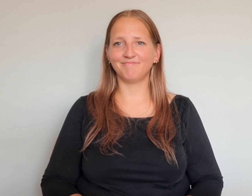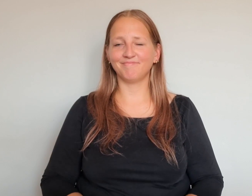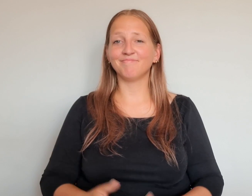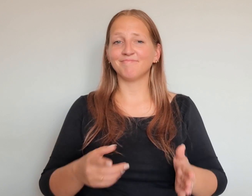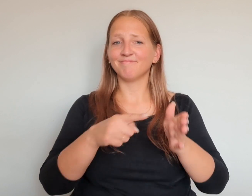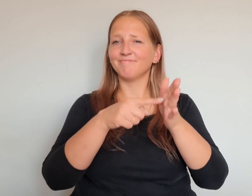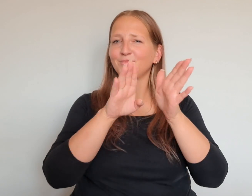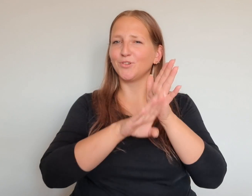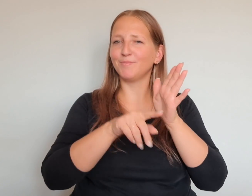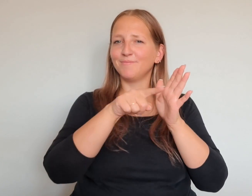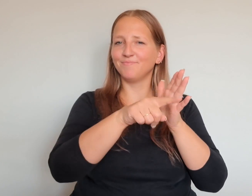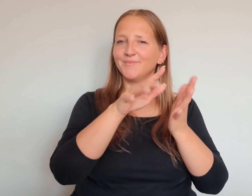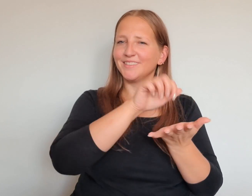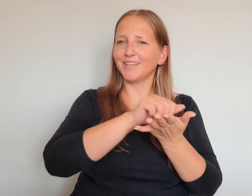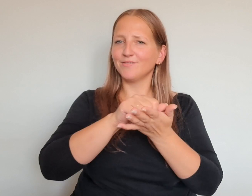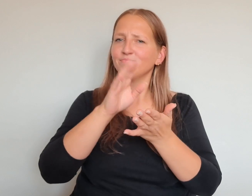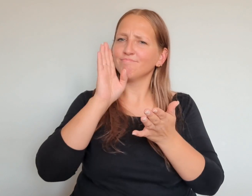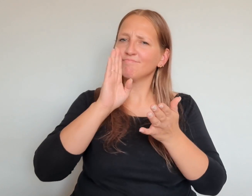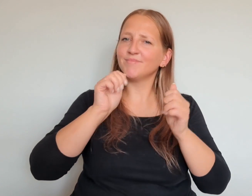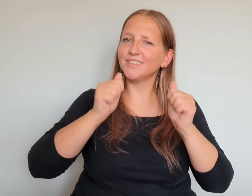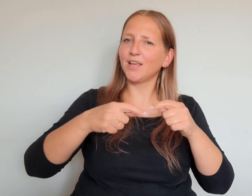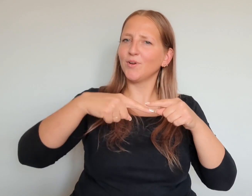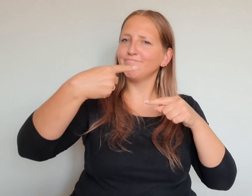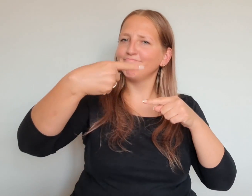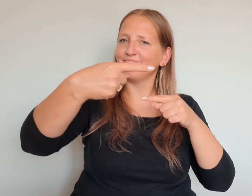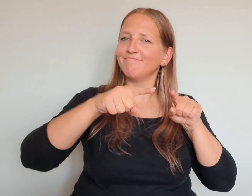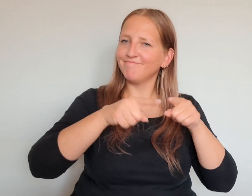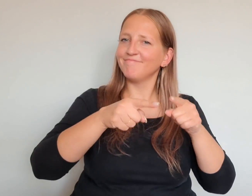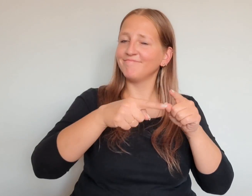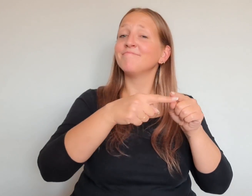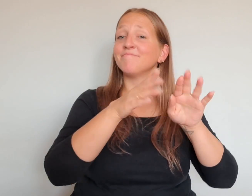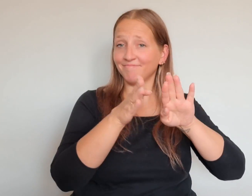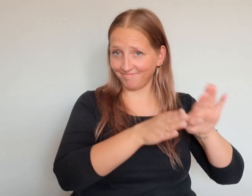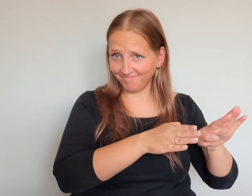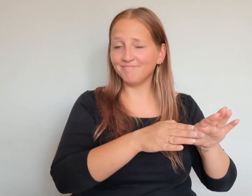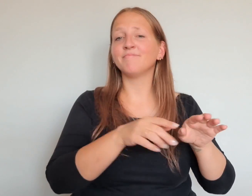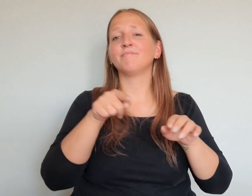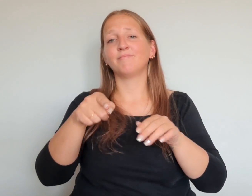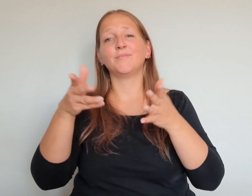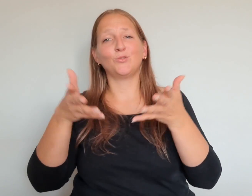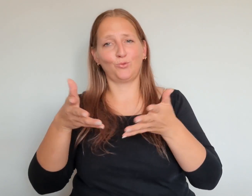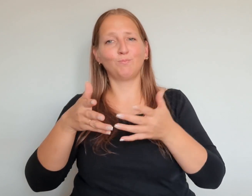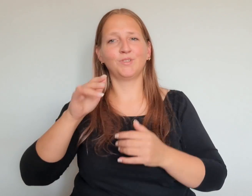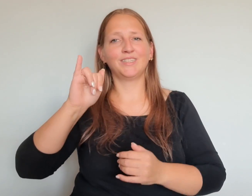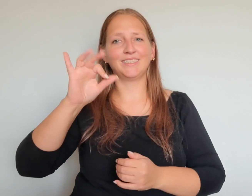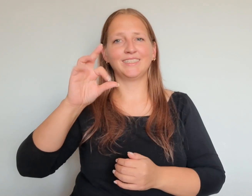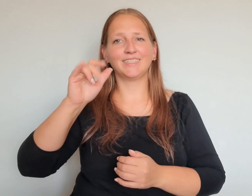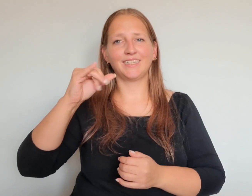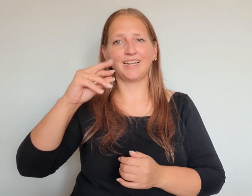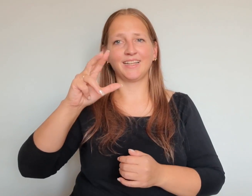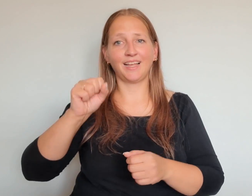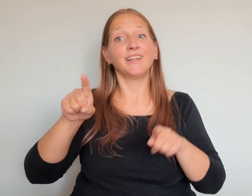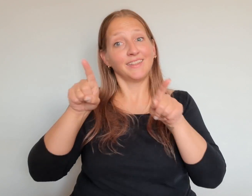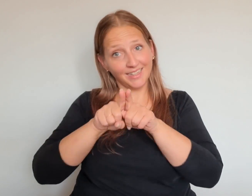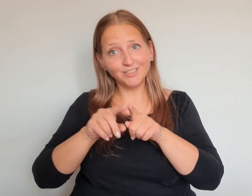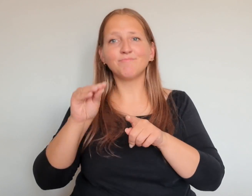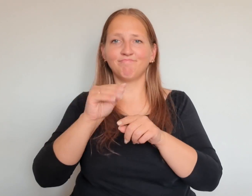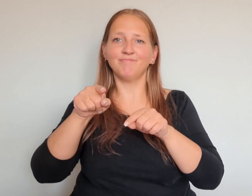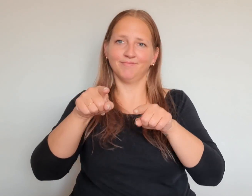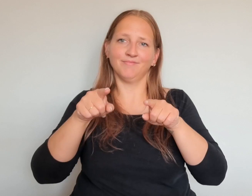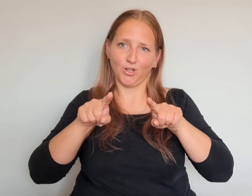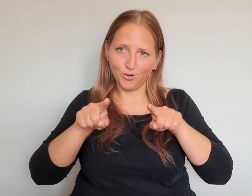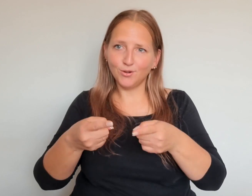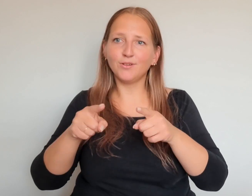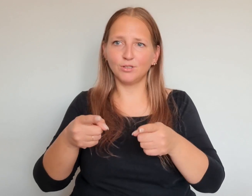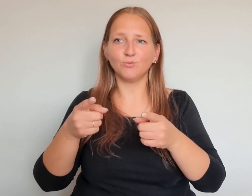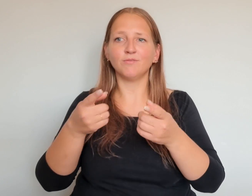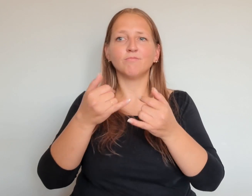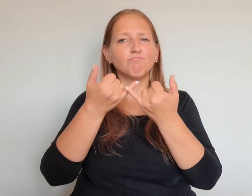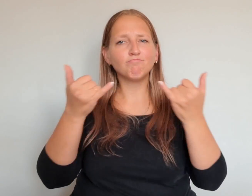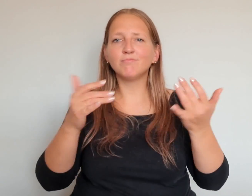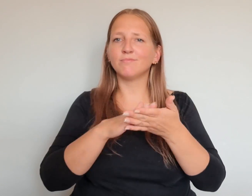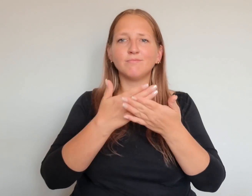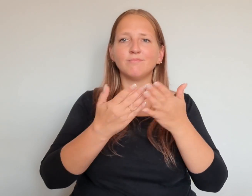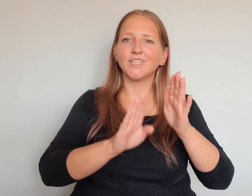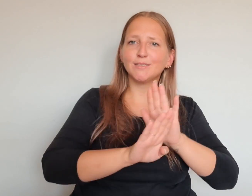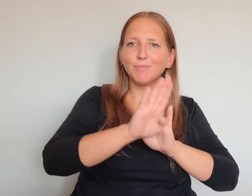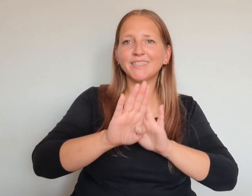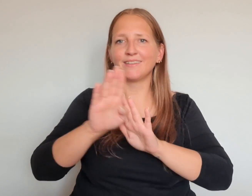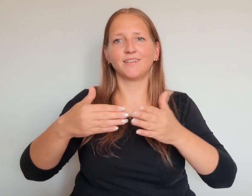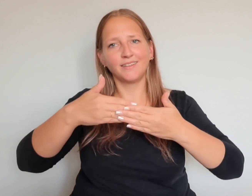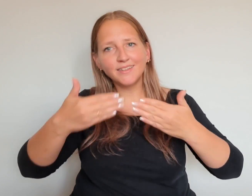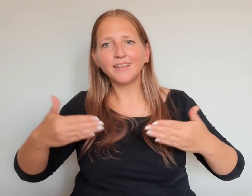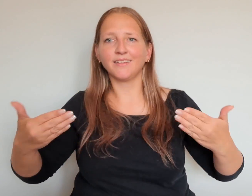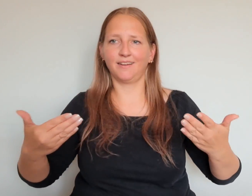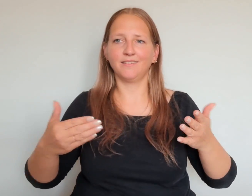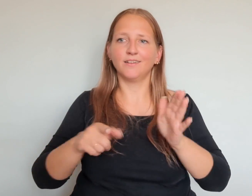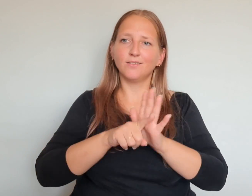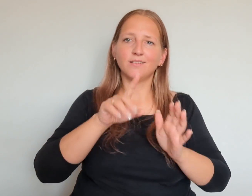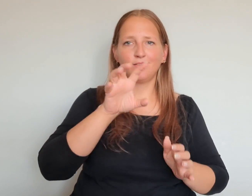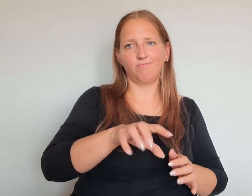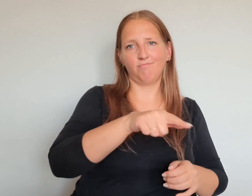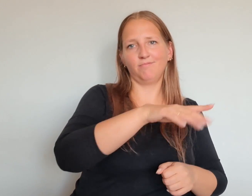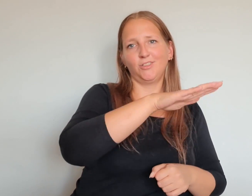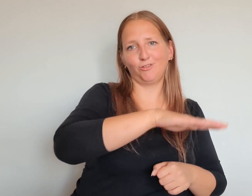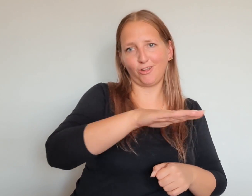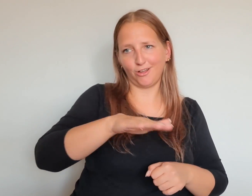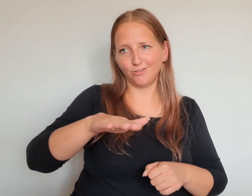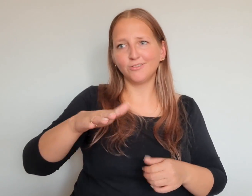Oprócz stałych zajęć, w Klubie Iskierka odbywają się też spektakle teatralne dla dzieci